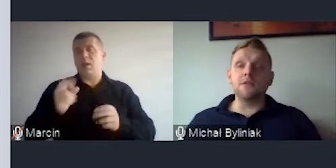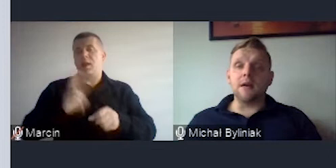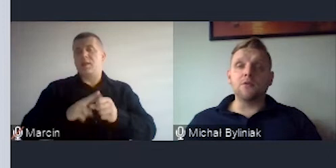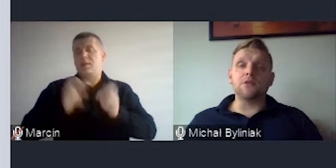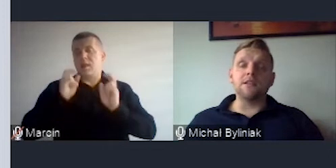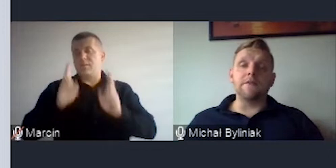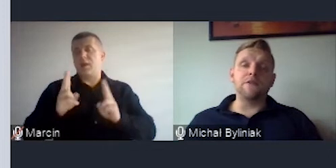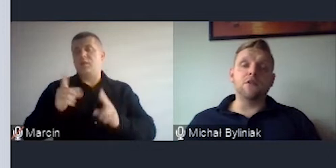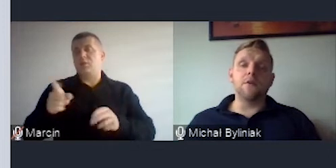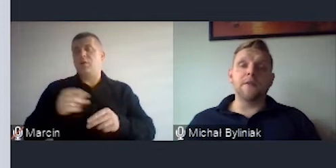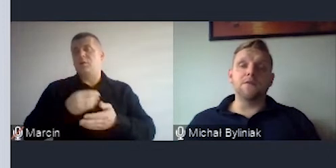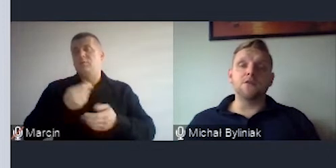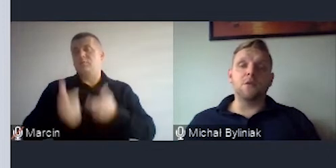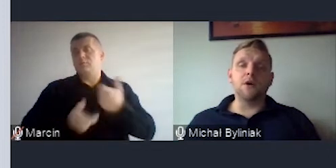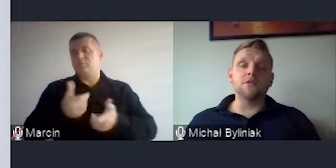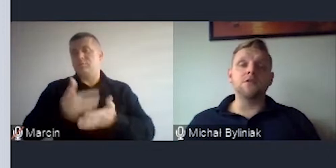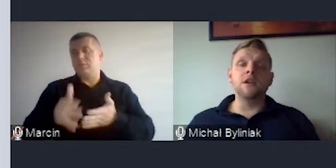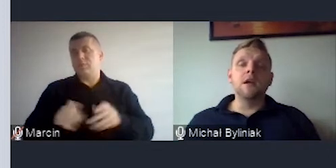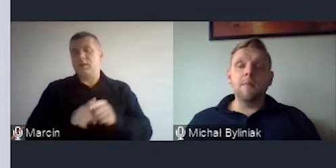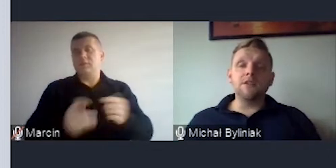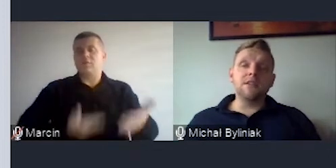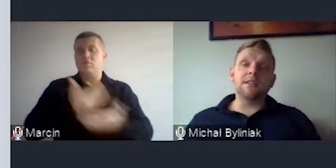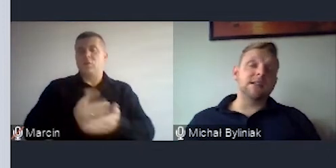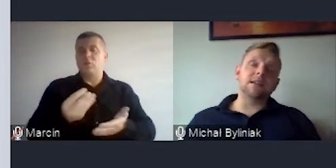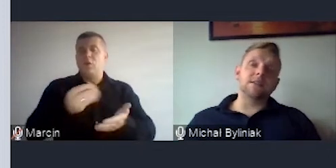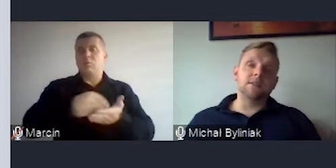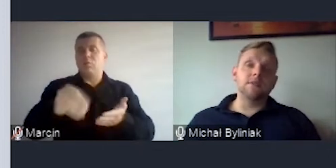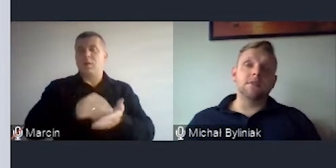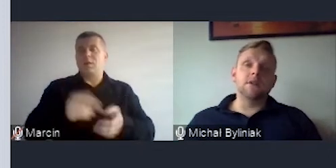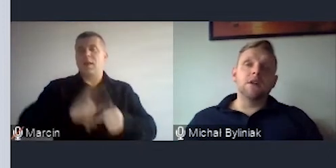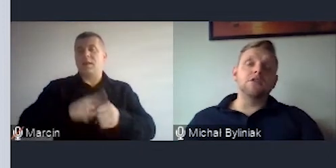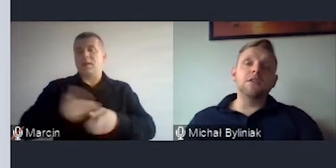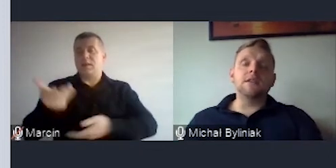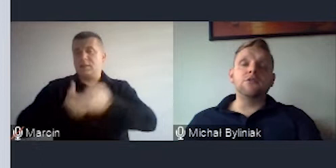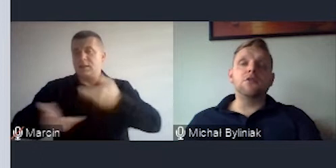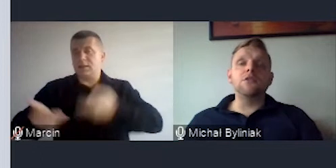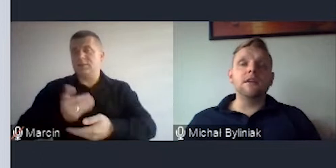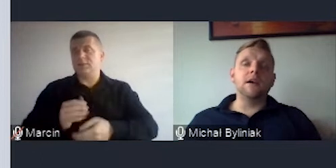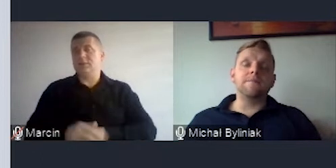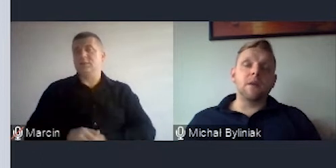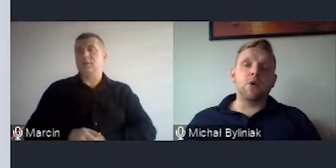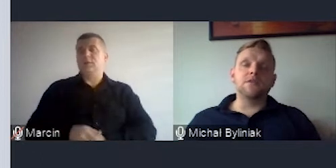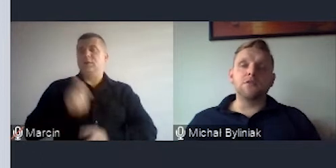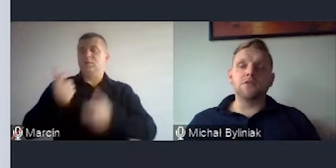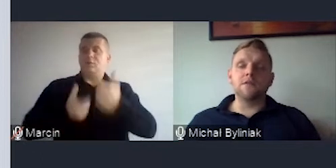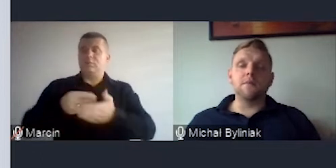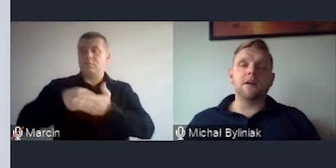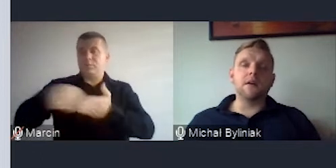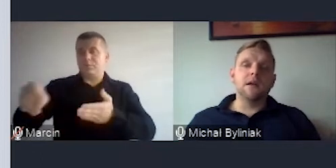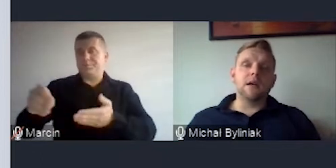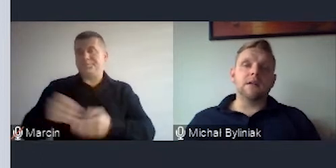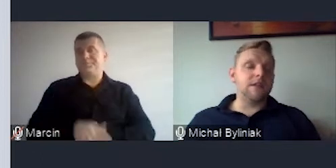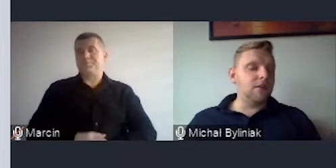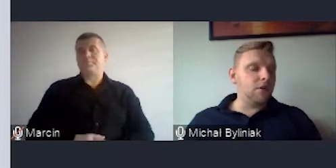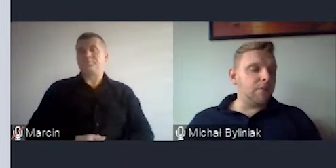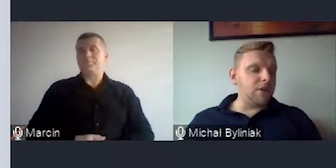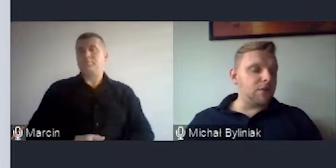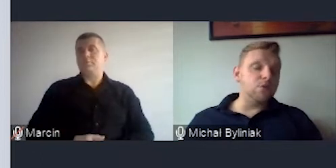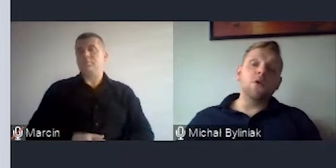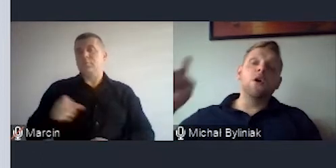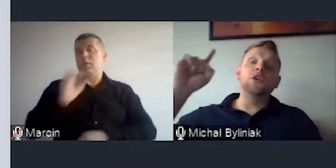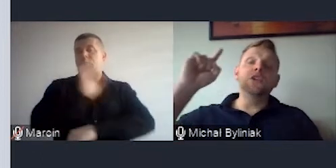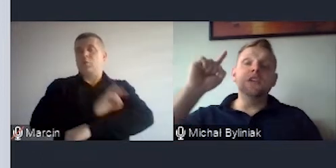tą samą która trafi do wniosku o płatność, będzie data transakcji, czyli data dokonania płatności w ramach tego projektu